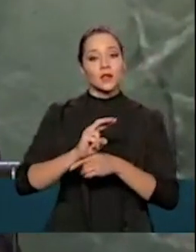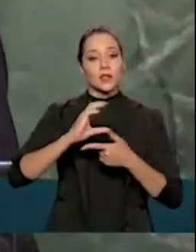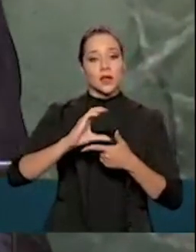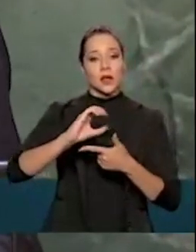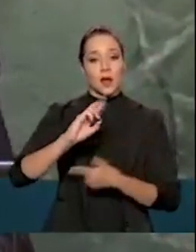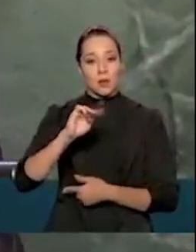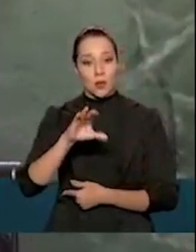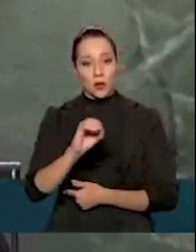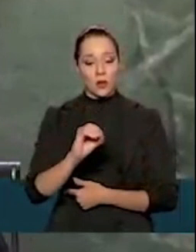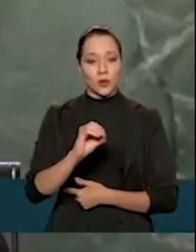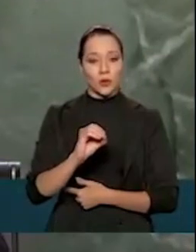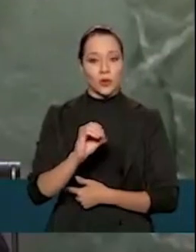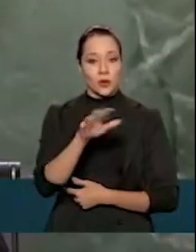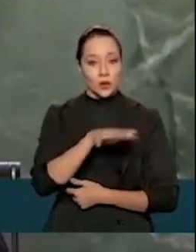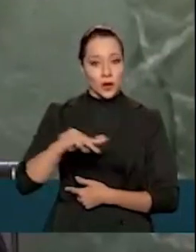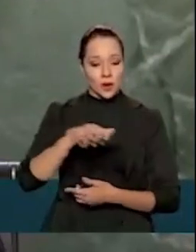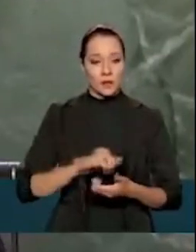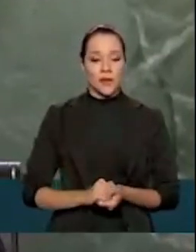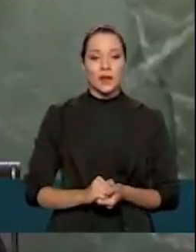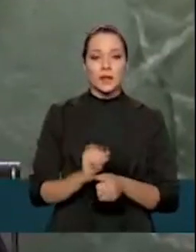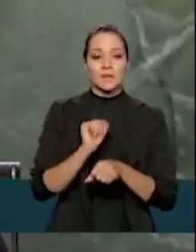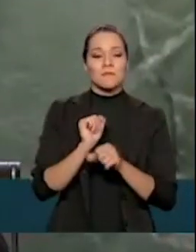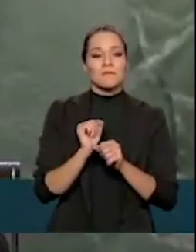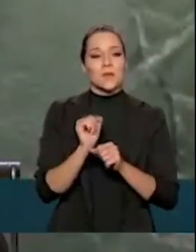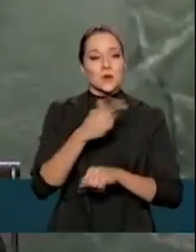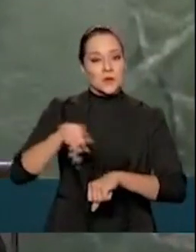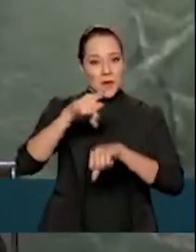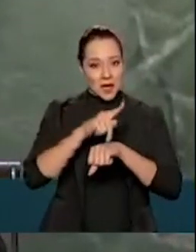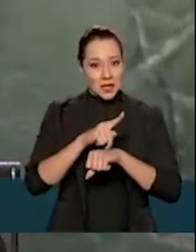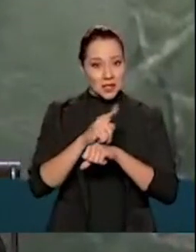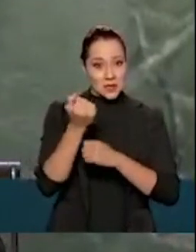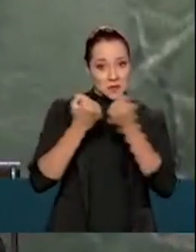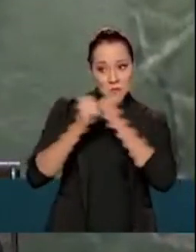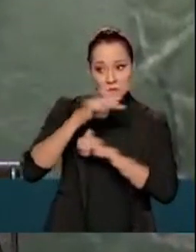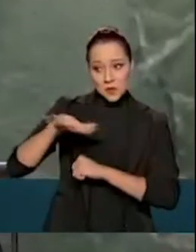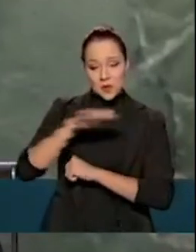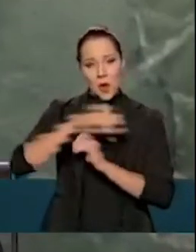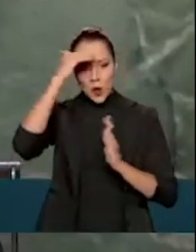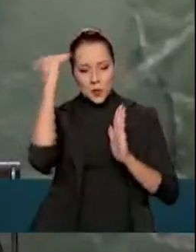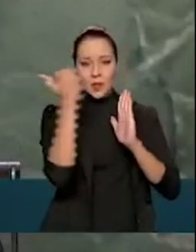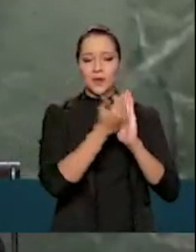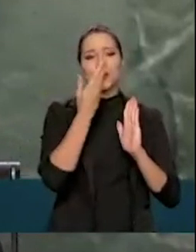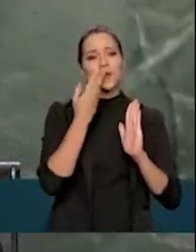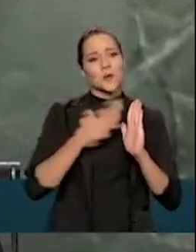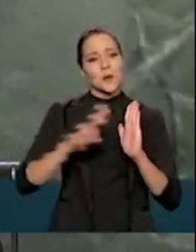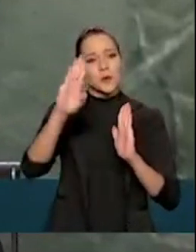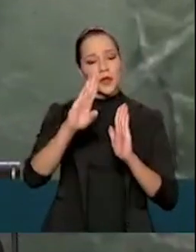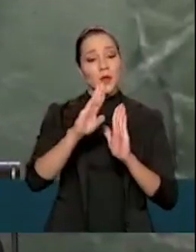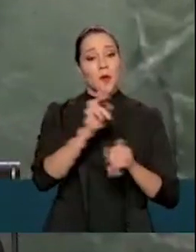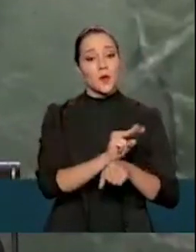Esperamos que os países industrializados cumpra o efetivamente seus compromissos com financiamento